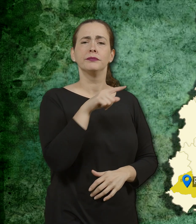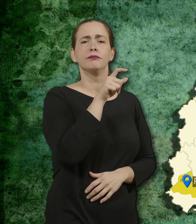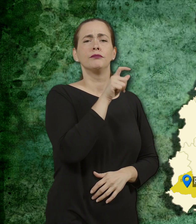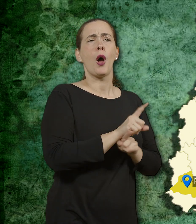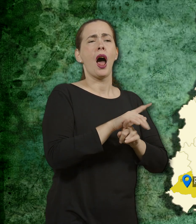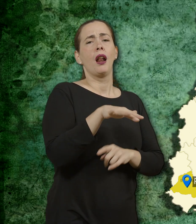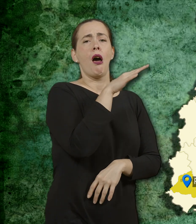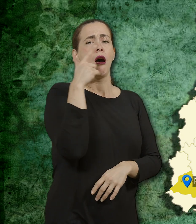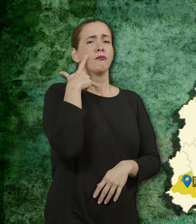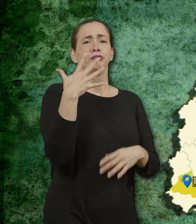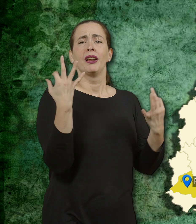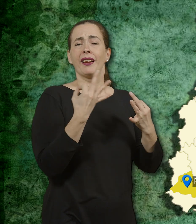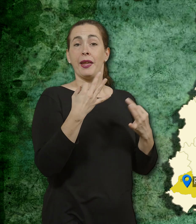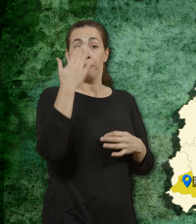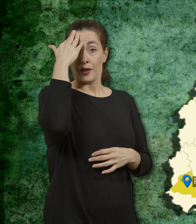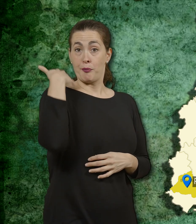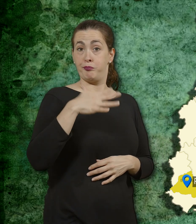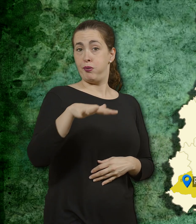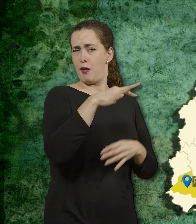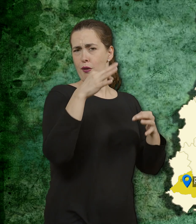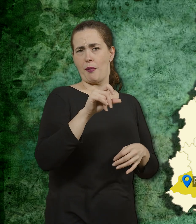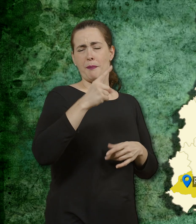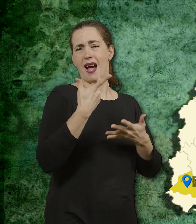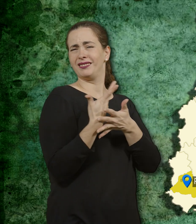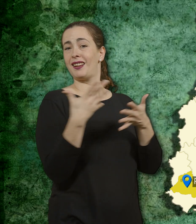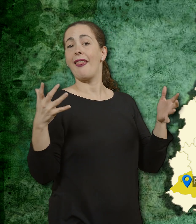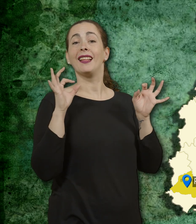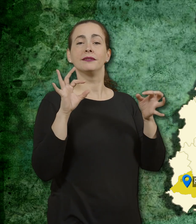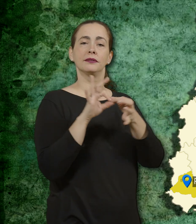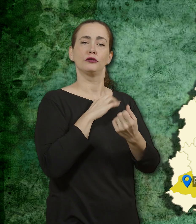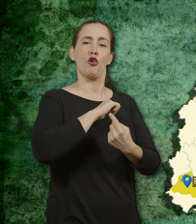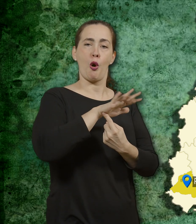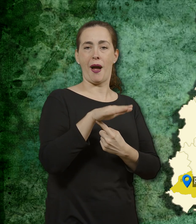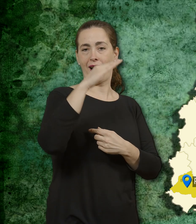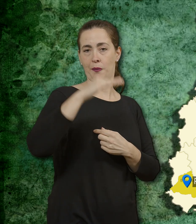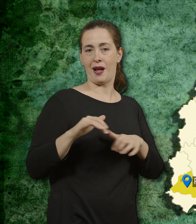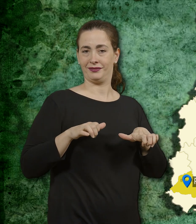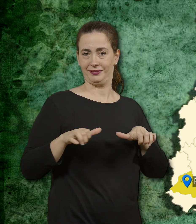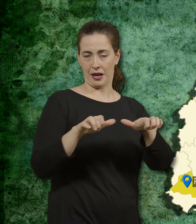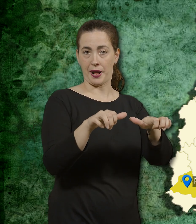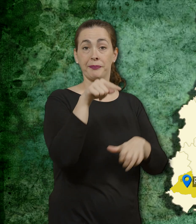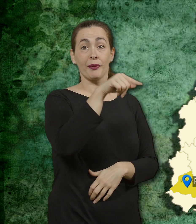Destacat: Aquest municipi és un dels més grans del Baix Ebre.